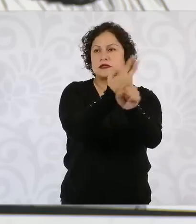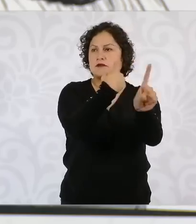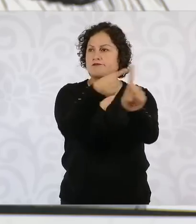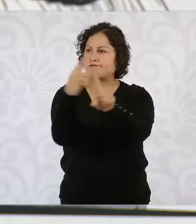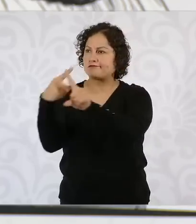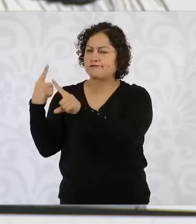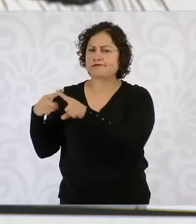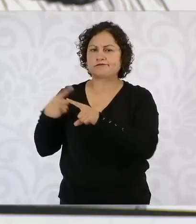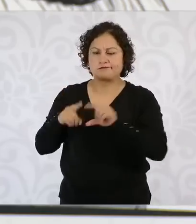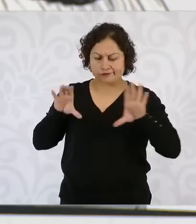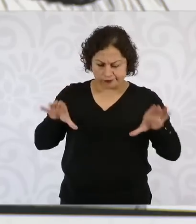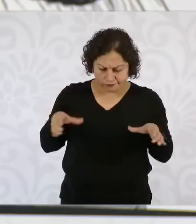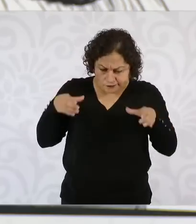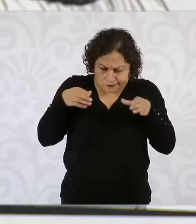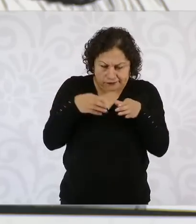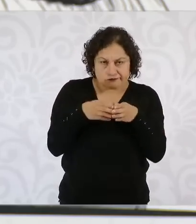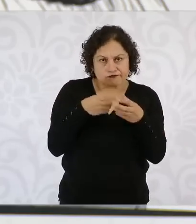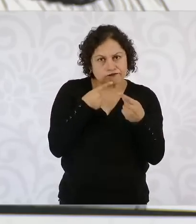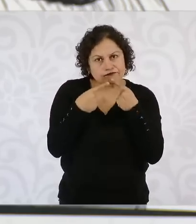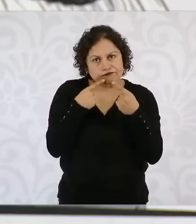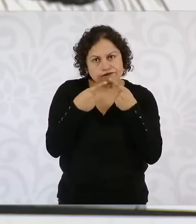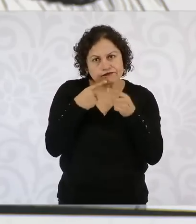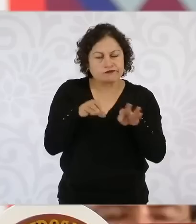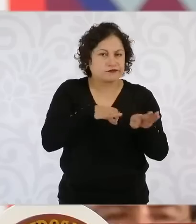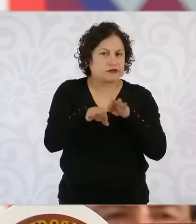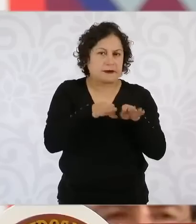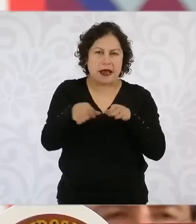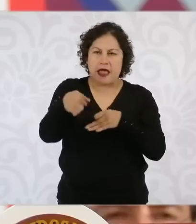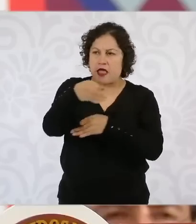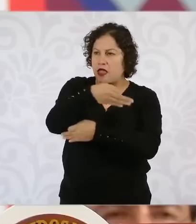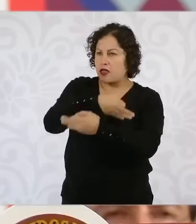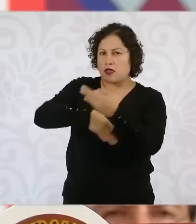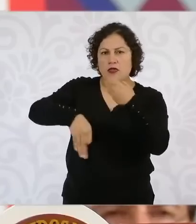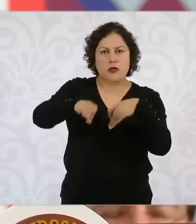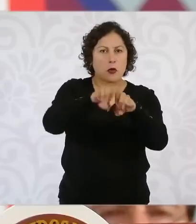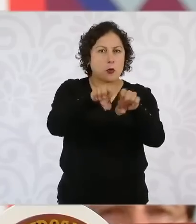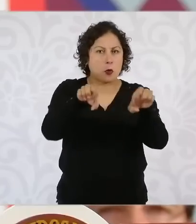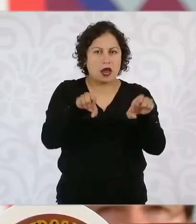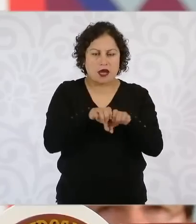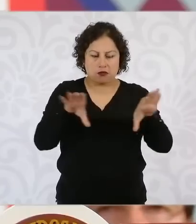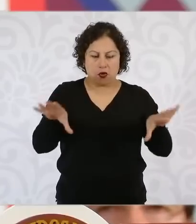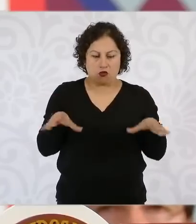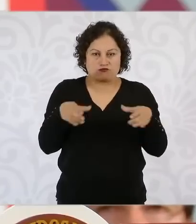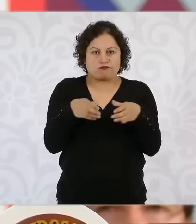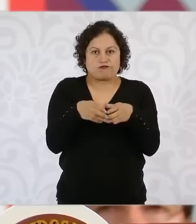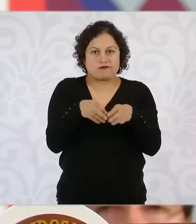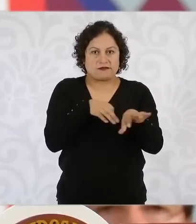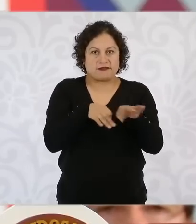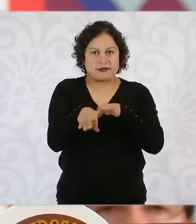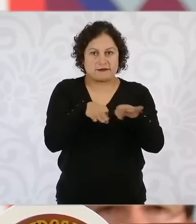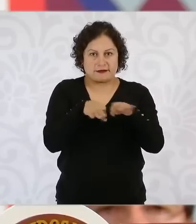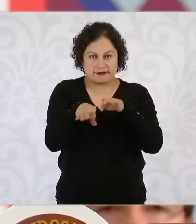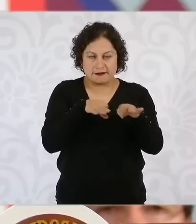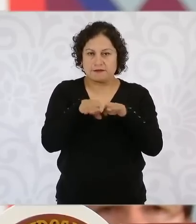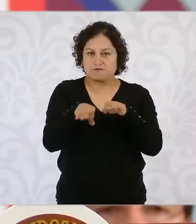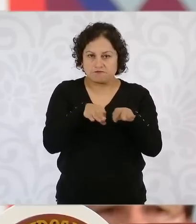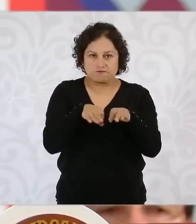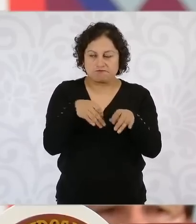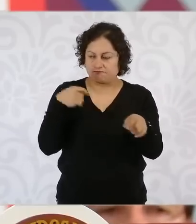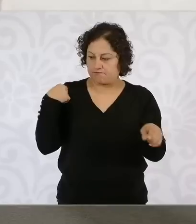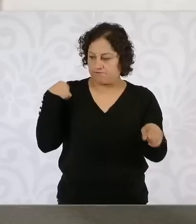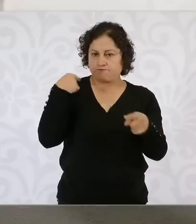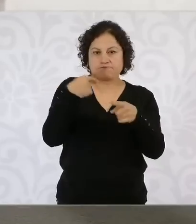cancillería trabajando pues todo el equipo porque obviamente pues eh en el momento en que se anuncia